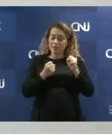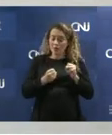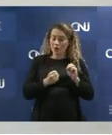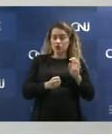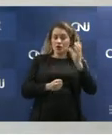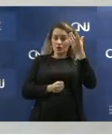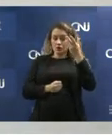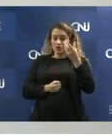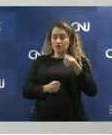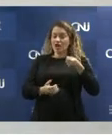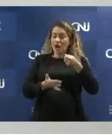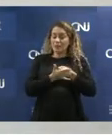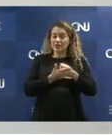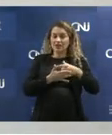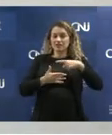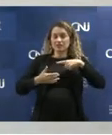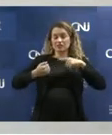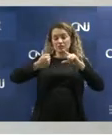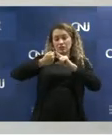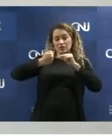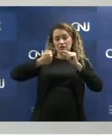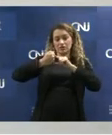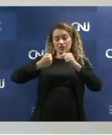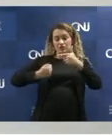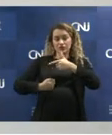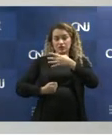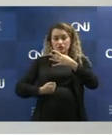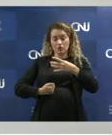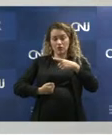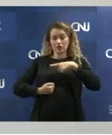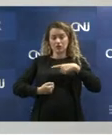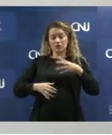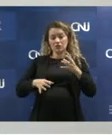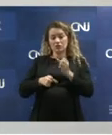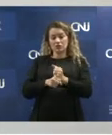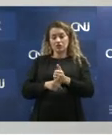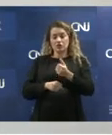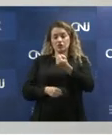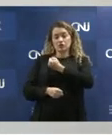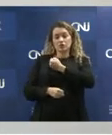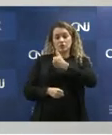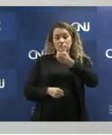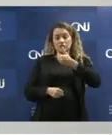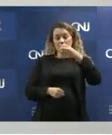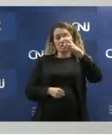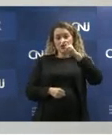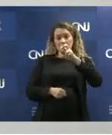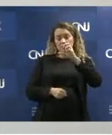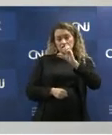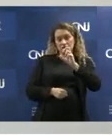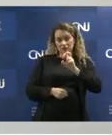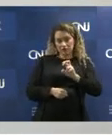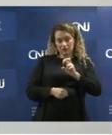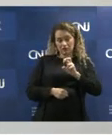do que dispõe o artigo 24 da Resolução numero 135 do Conselho Nacional de Justiça